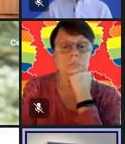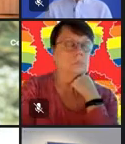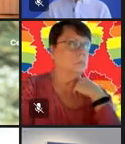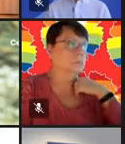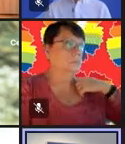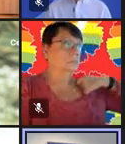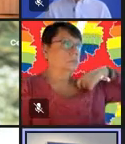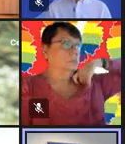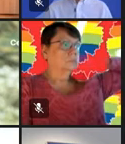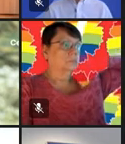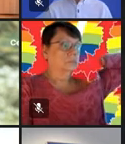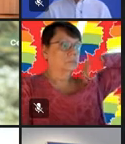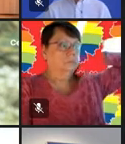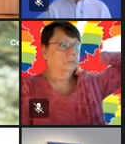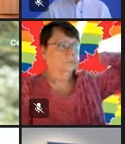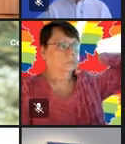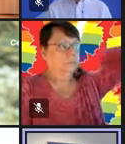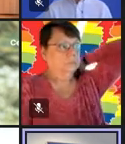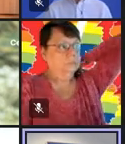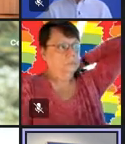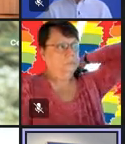Lärarnas pedagoger Personal